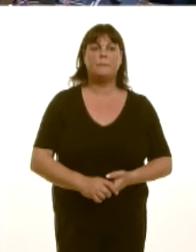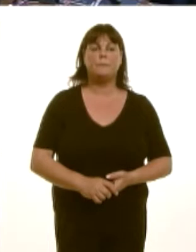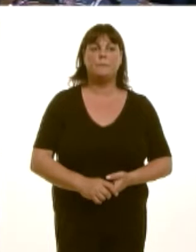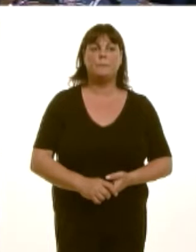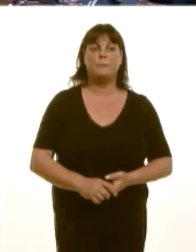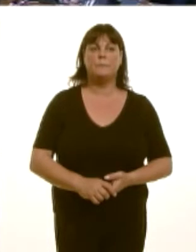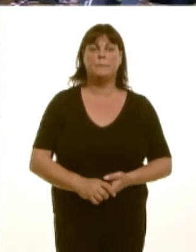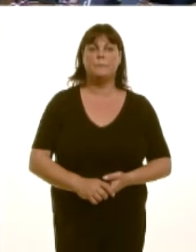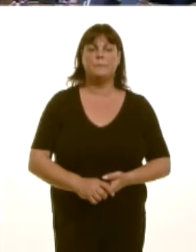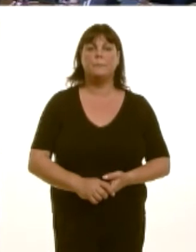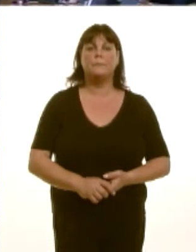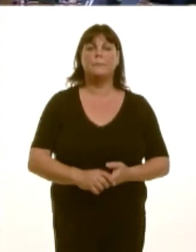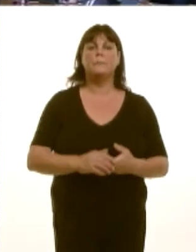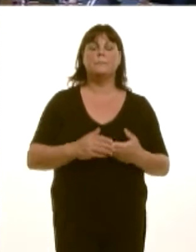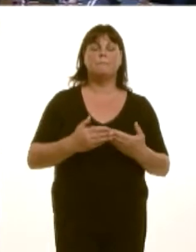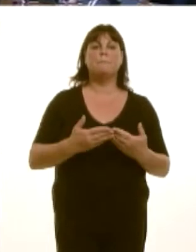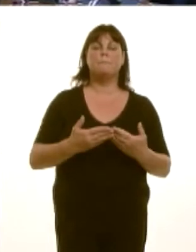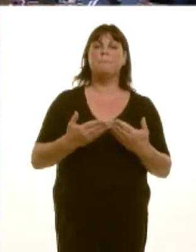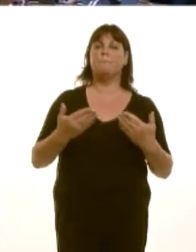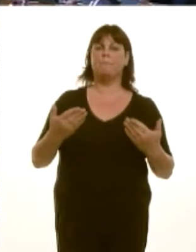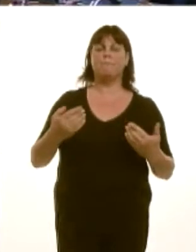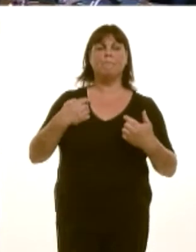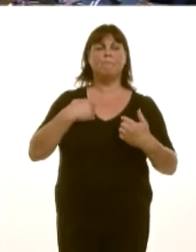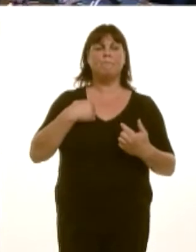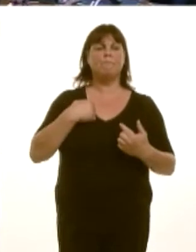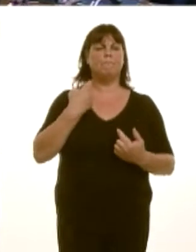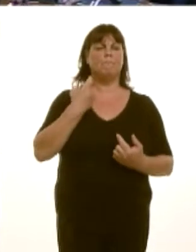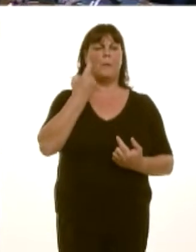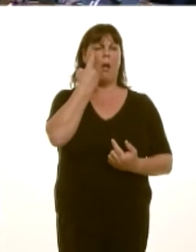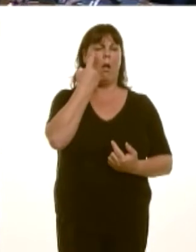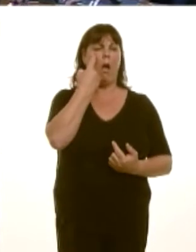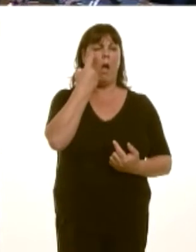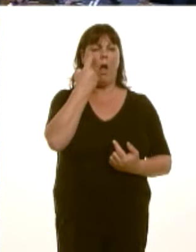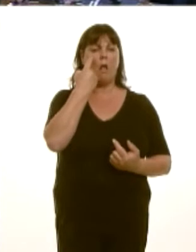a Sir Faesyfed, un o’r problemau gyda’r ffaith nad oes ysbyty cyffredinol yn y sir yw’r ddibyniaeth ar wasanaethau cymunedol.